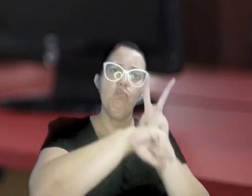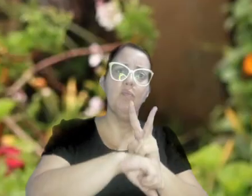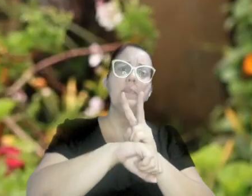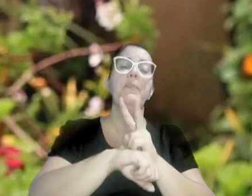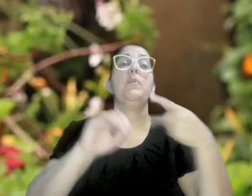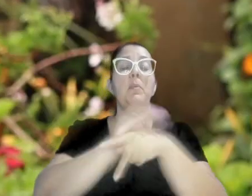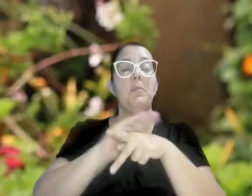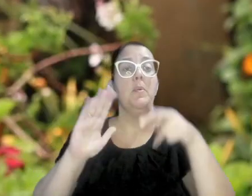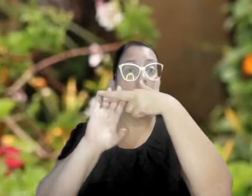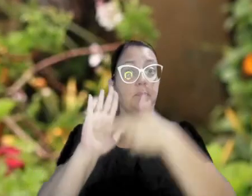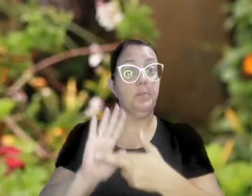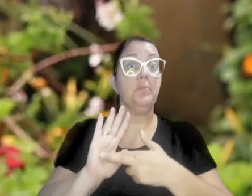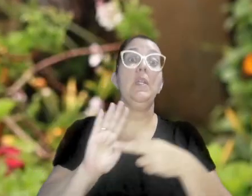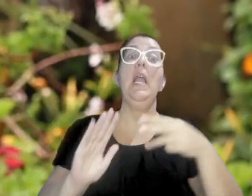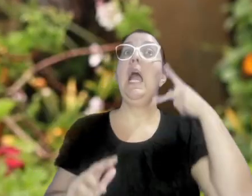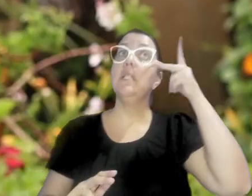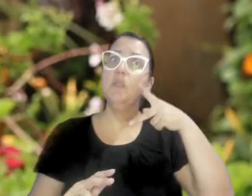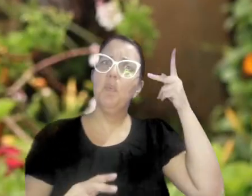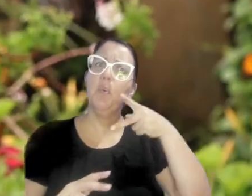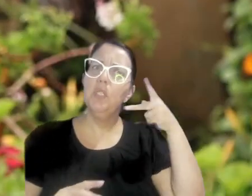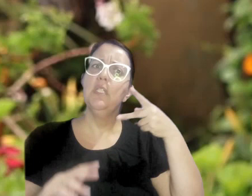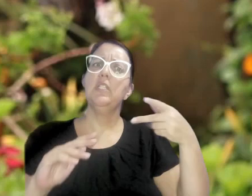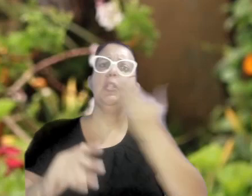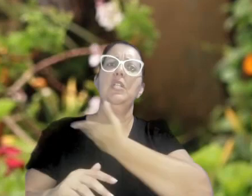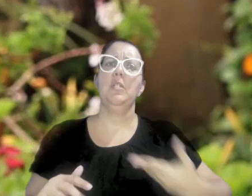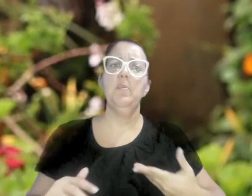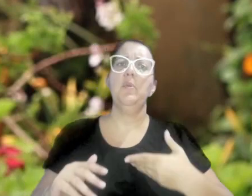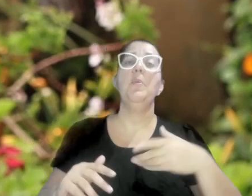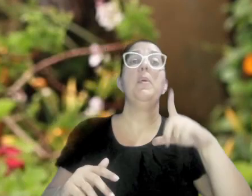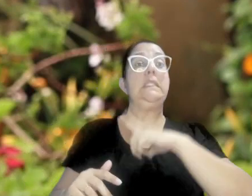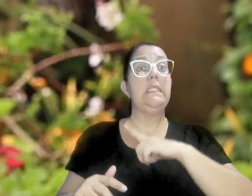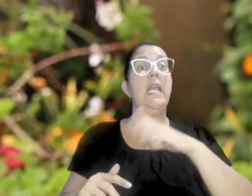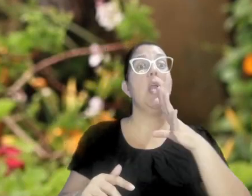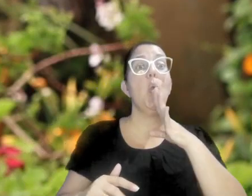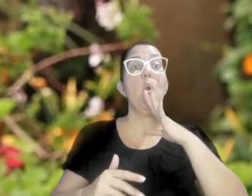[Liandra Caldasso - Professora (FURG)] As políticas públicas são analisadas a partir de várias áreas do conhecimento.